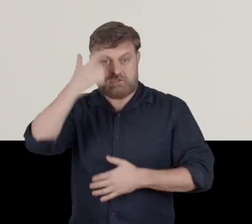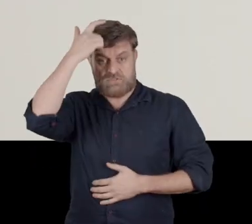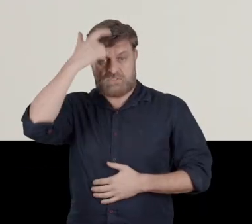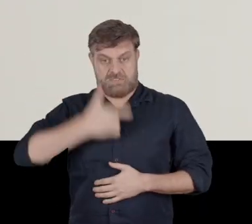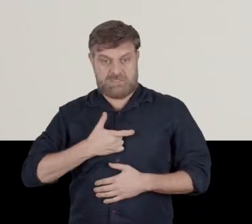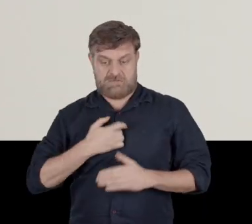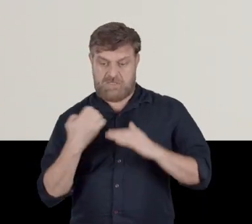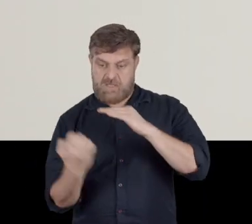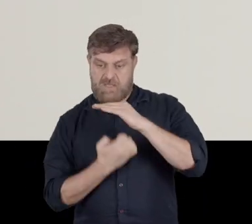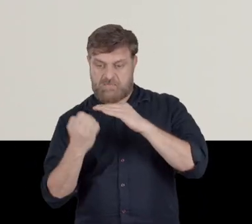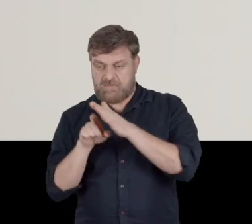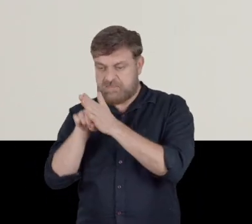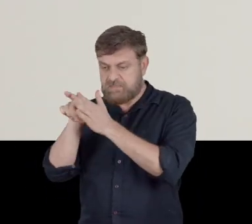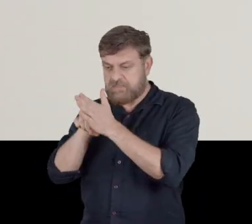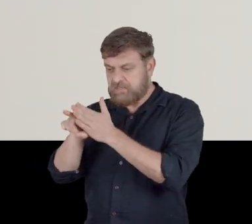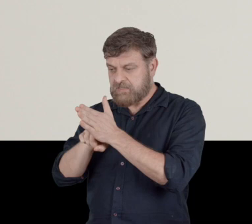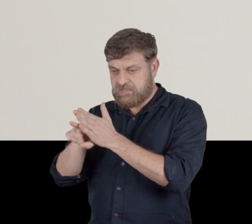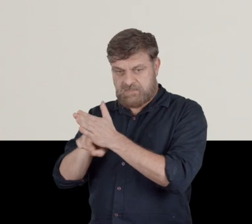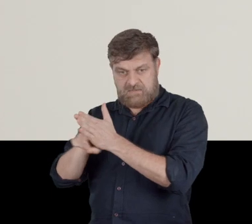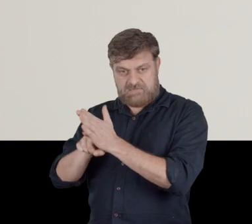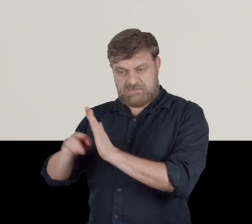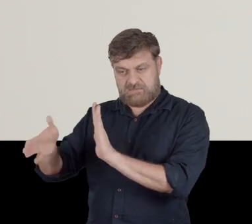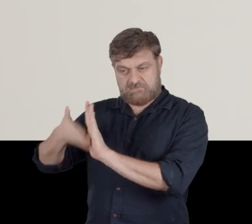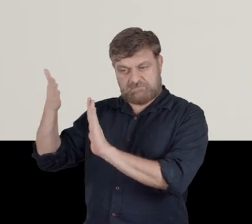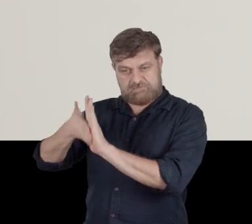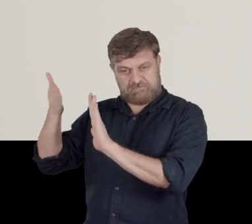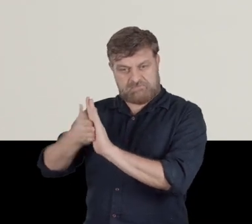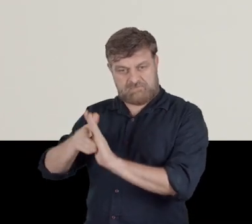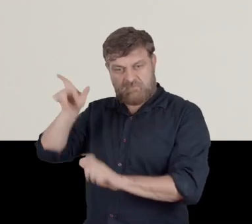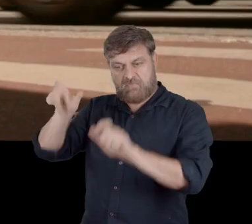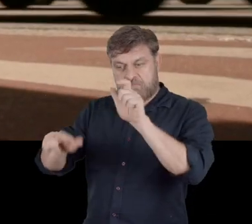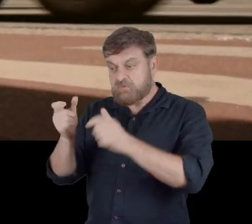de pesquisa de tendência e de pesquisa de comportamento do consumidor.